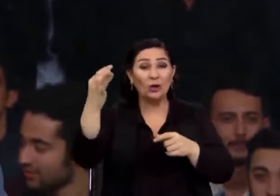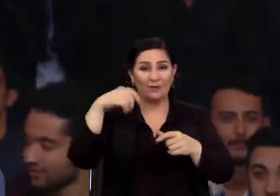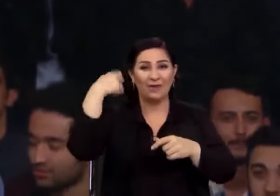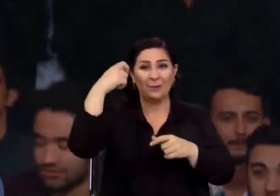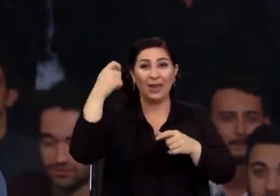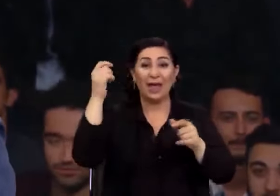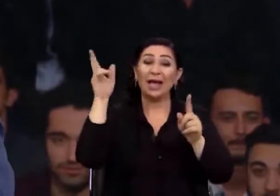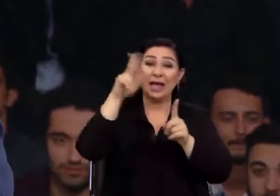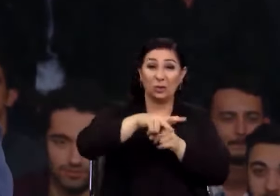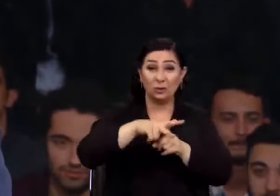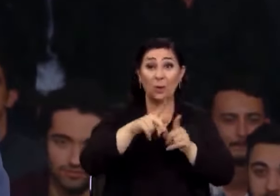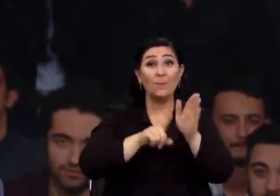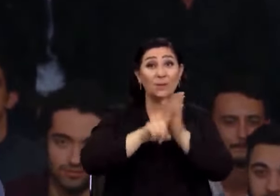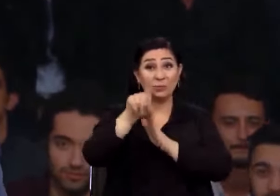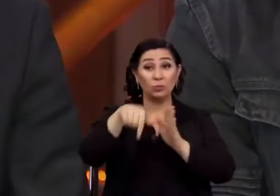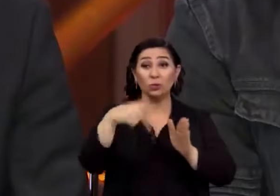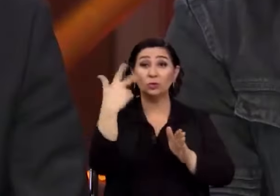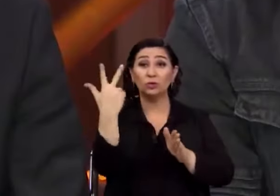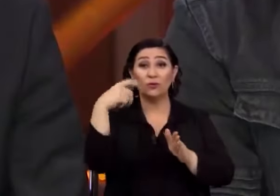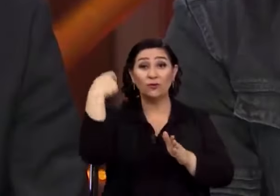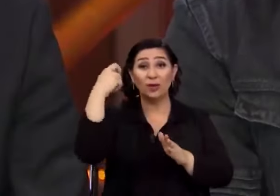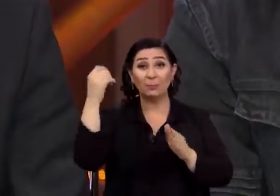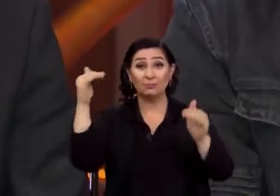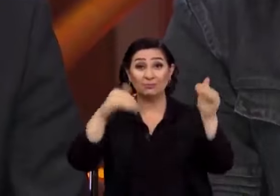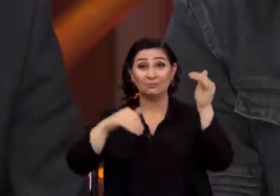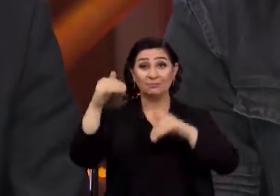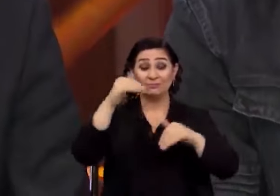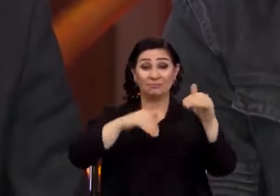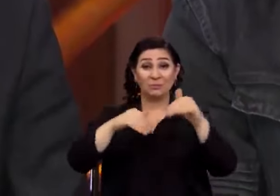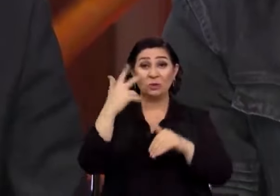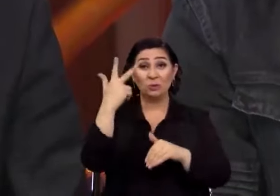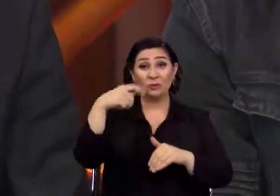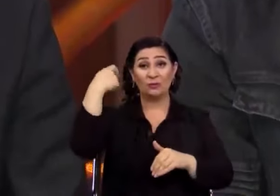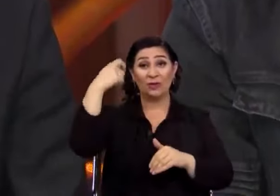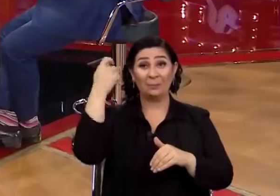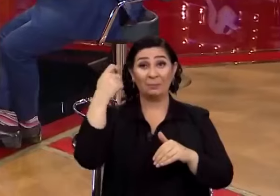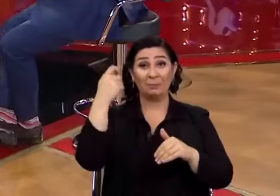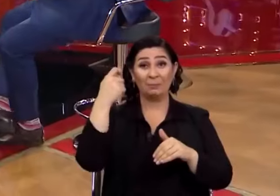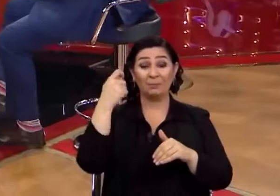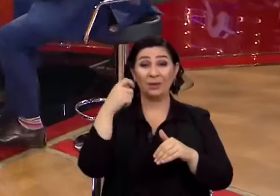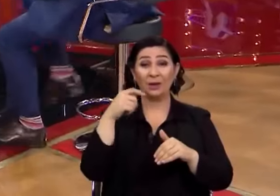Teşekkür ederim bugün ü Filmimiz katıldığına göre ü film birden öyle öyle